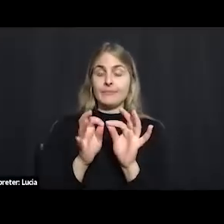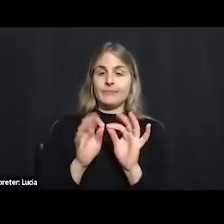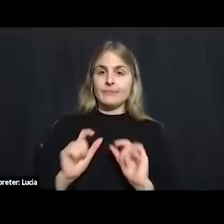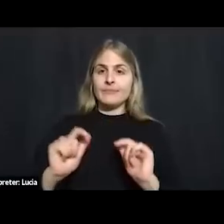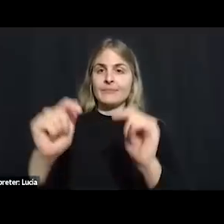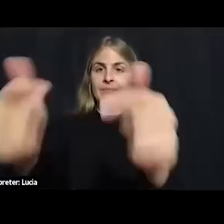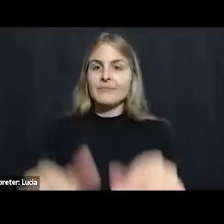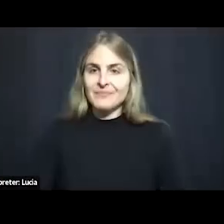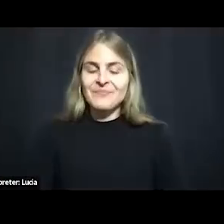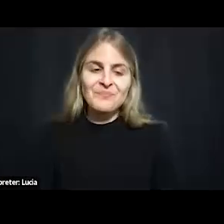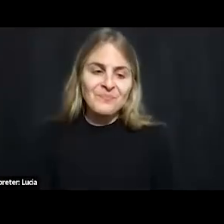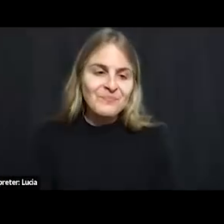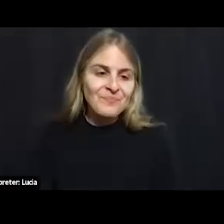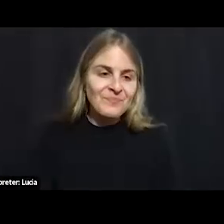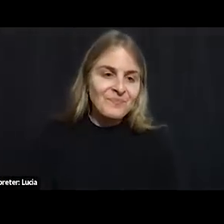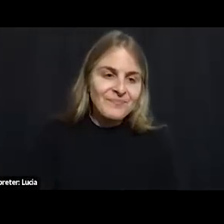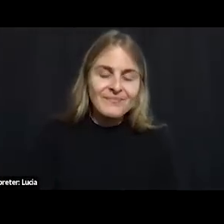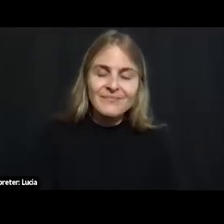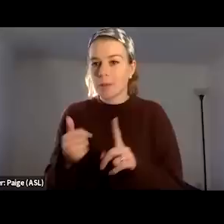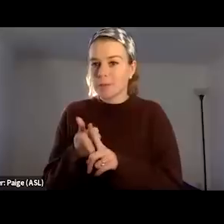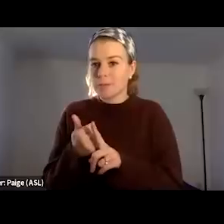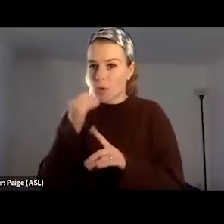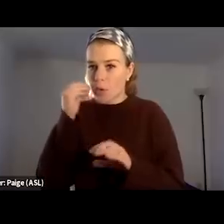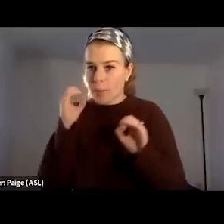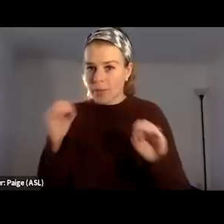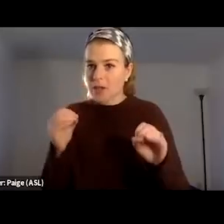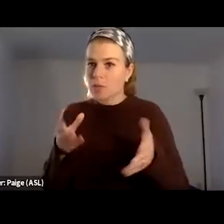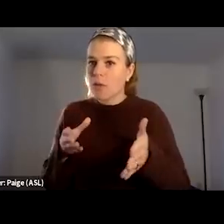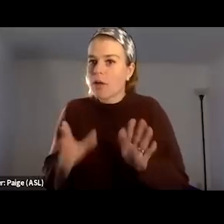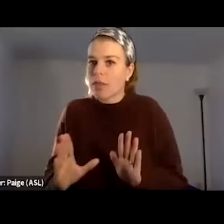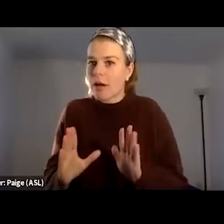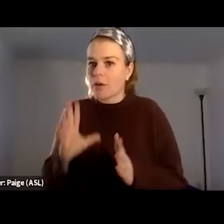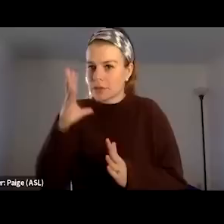A las personas sin hogar se les permitía dormir en la biblioteca con un libro apoyado frente a ellos.